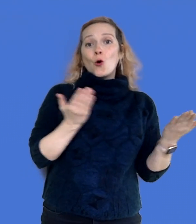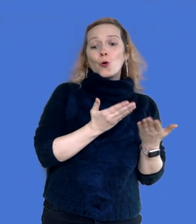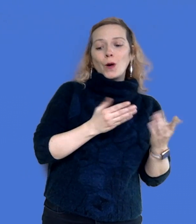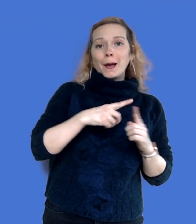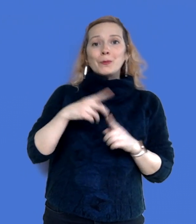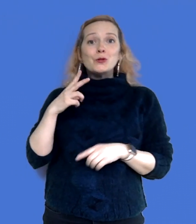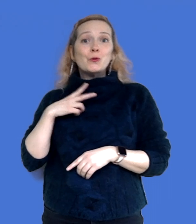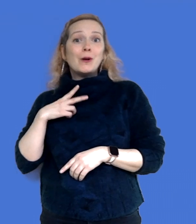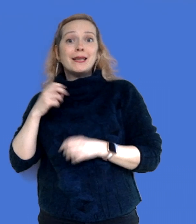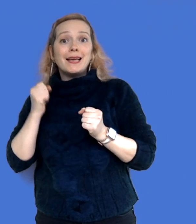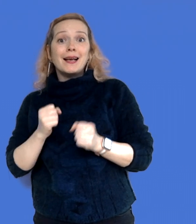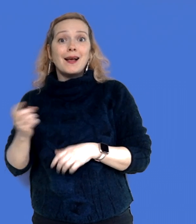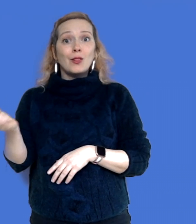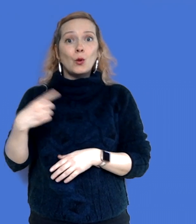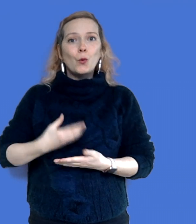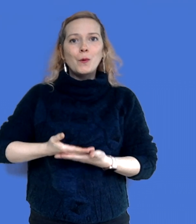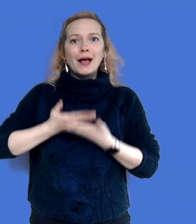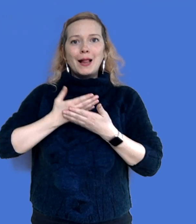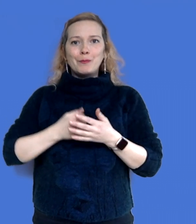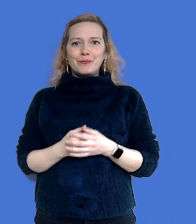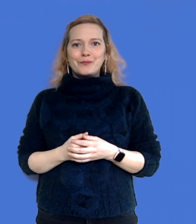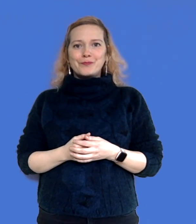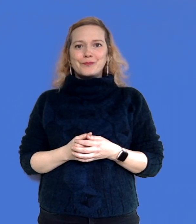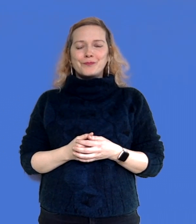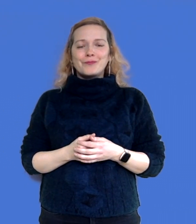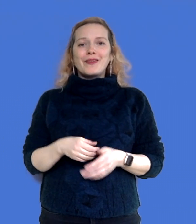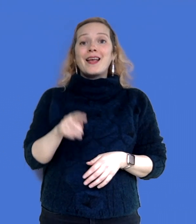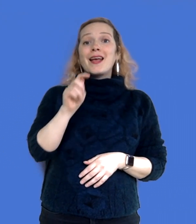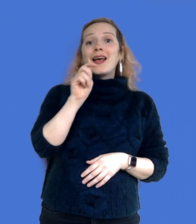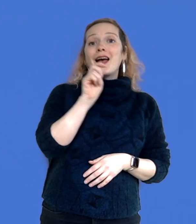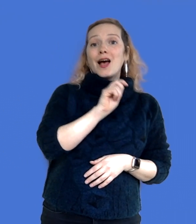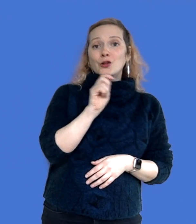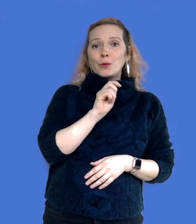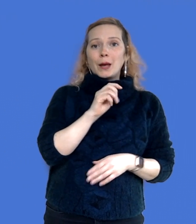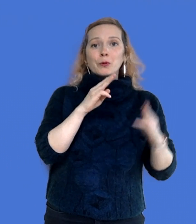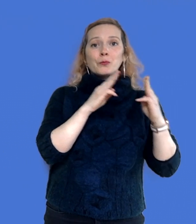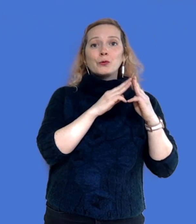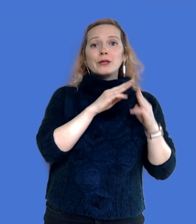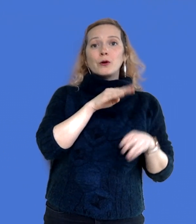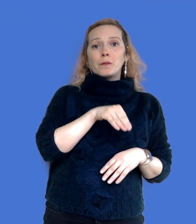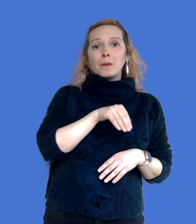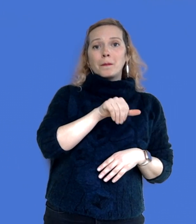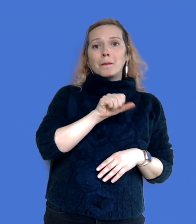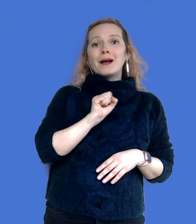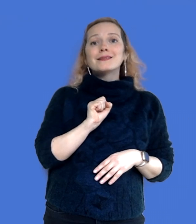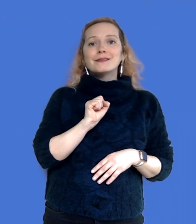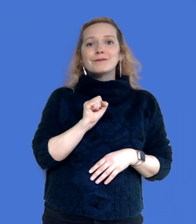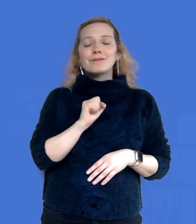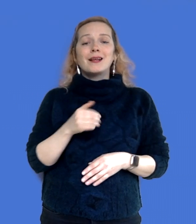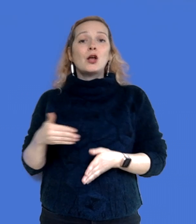Waar en wanneer kunnen jullie komen helpen ? In het MAS in Antwerpen,